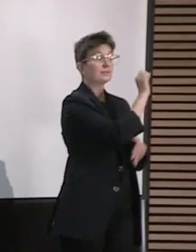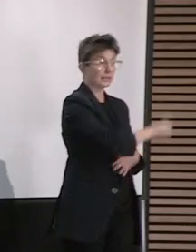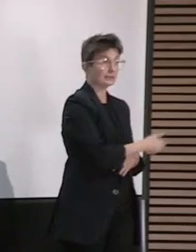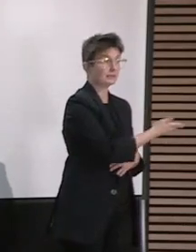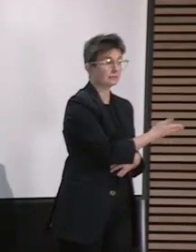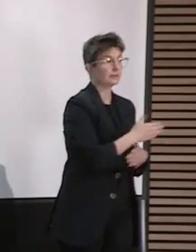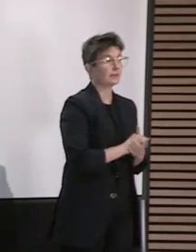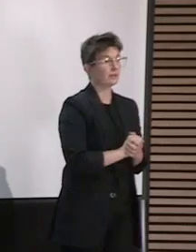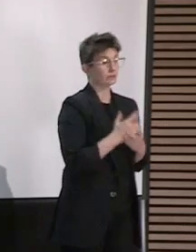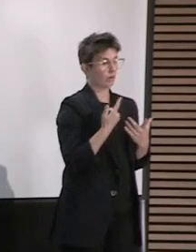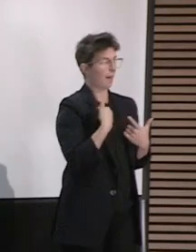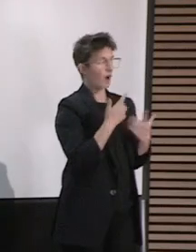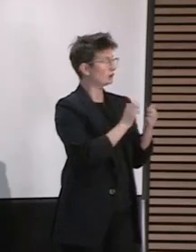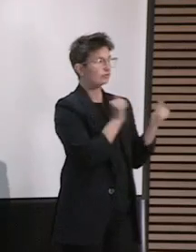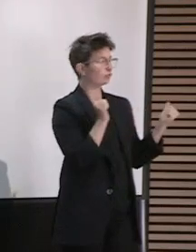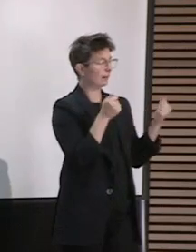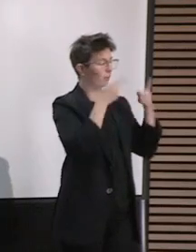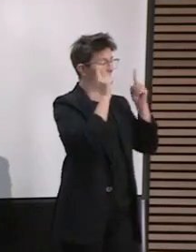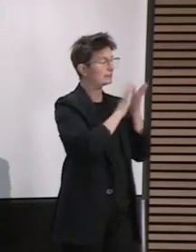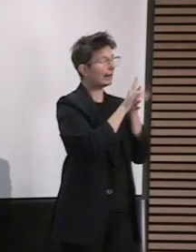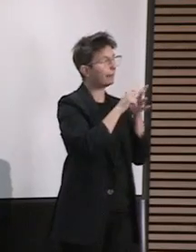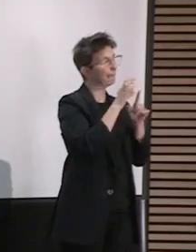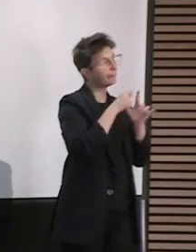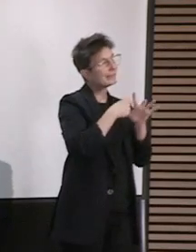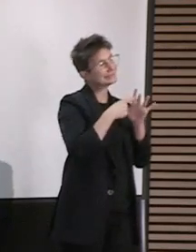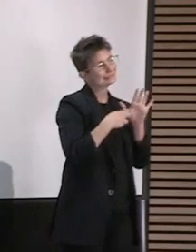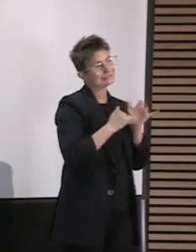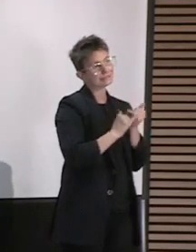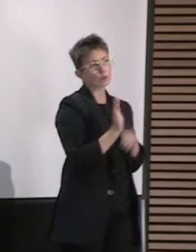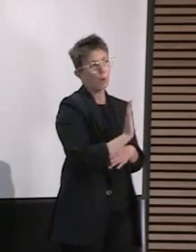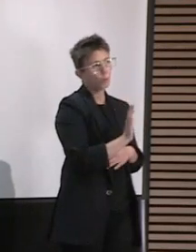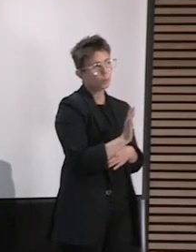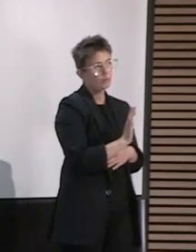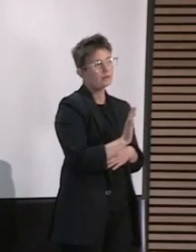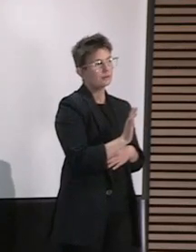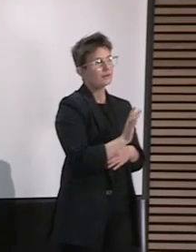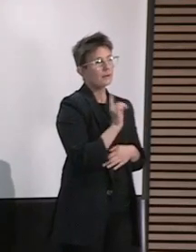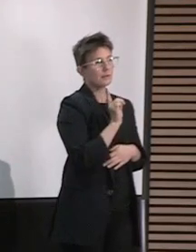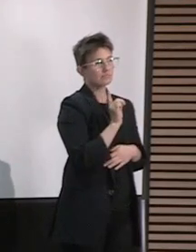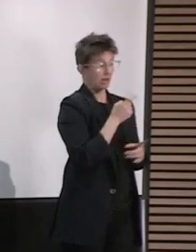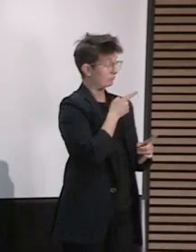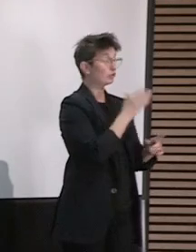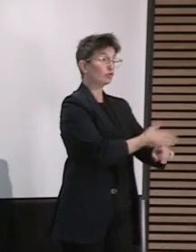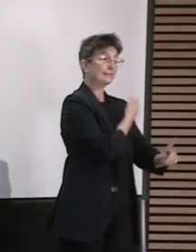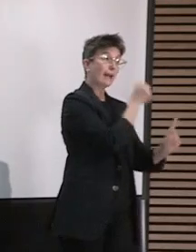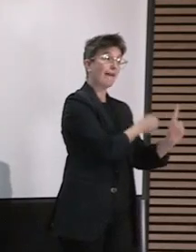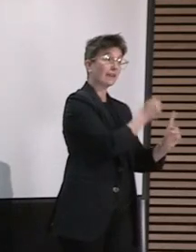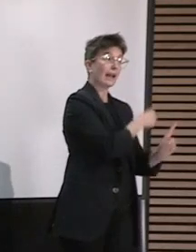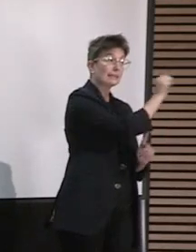whakapau kaha te tahua maatauranga puta noa i Aotearoa me te tiki i runga ake o te tiakitanga i tukuna i raro i te Tuhinga o mua. Kua oti ta matou